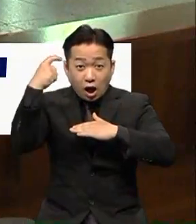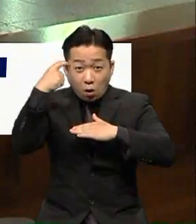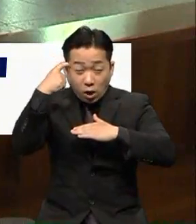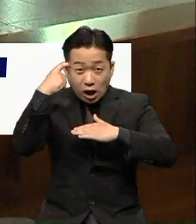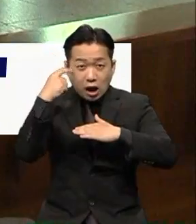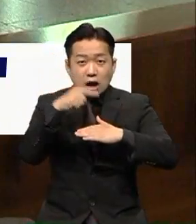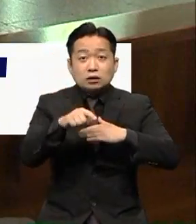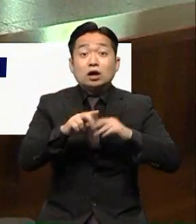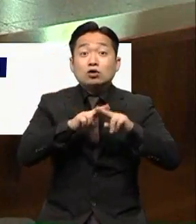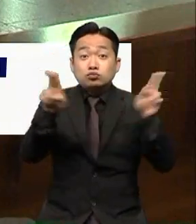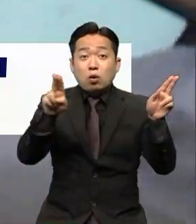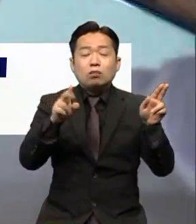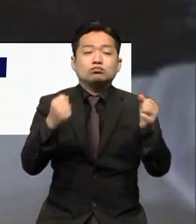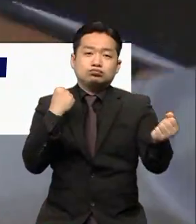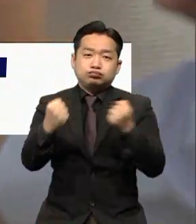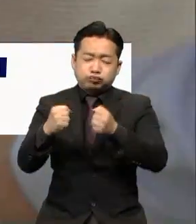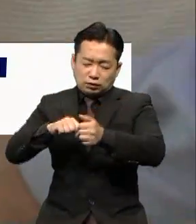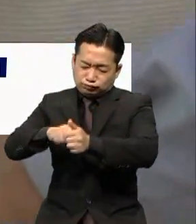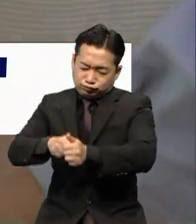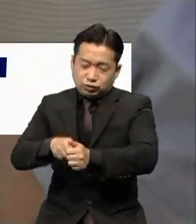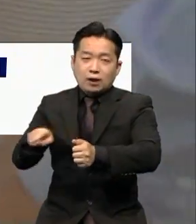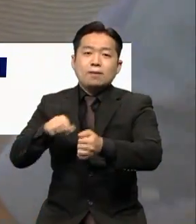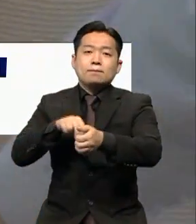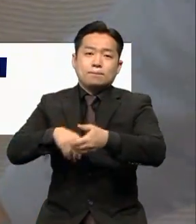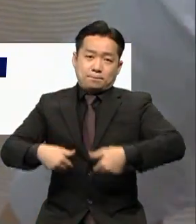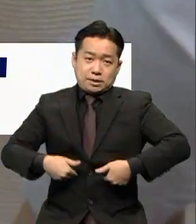아니기 때문에 처벌은 불가피하다는 게 경찰의 판단입니다.